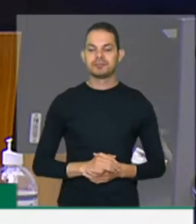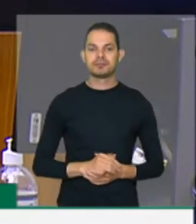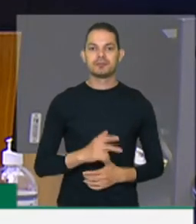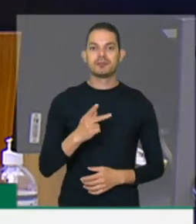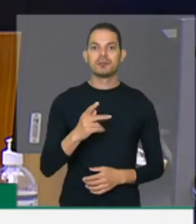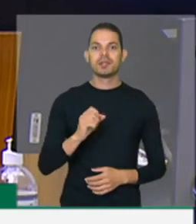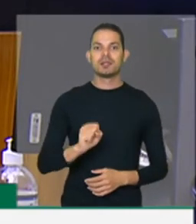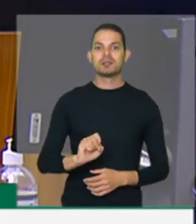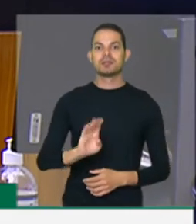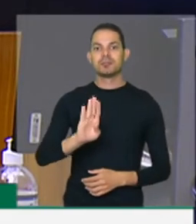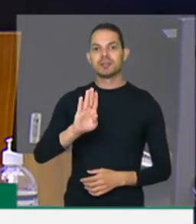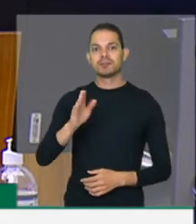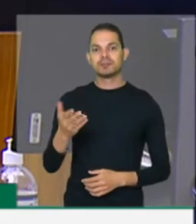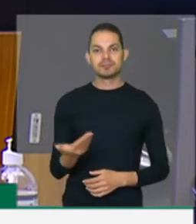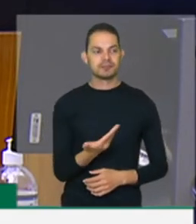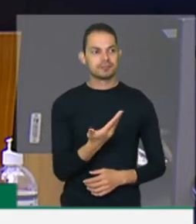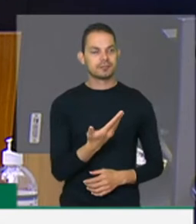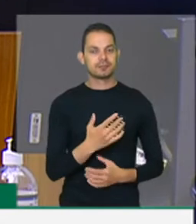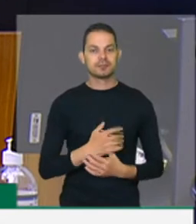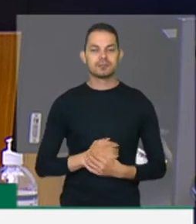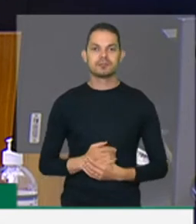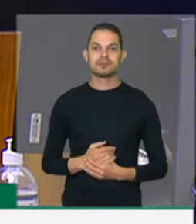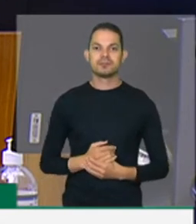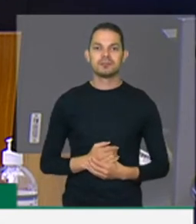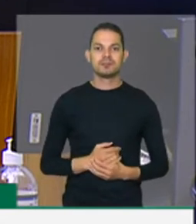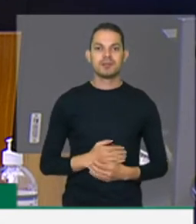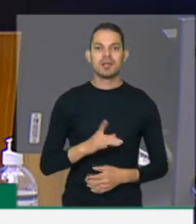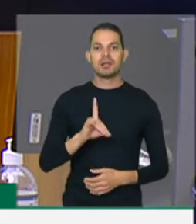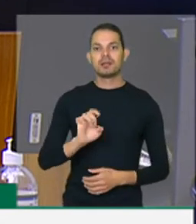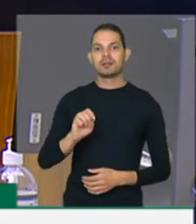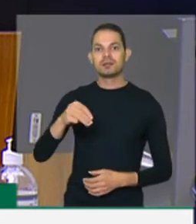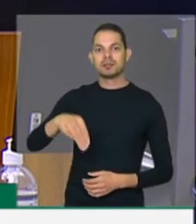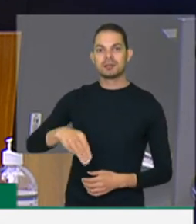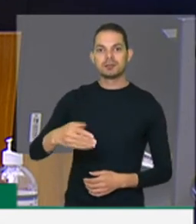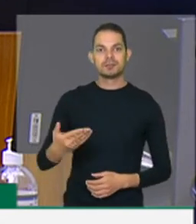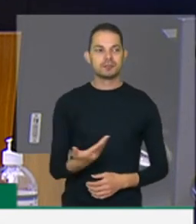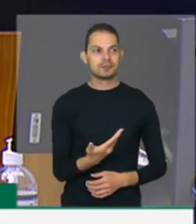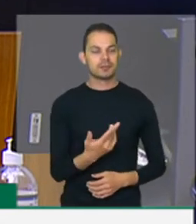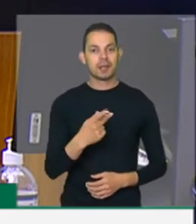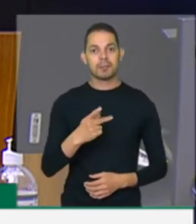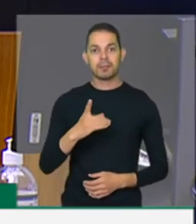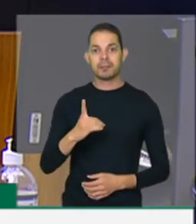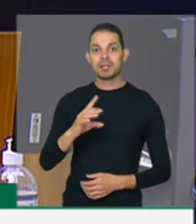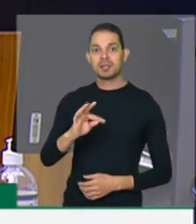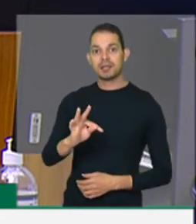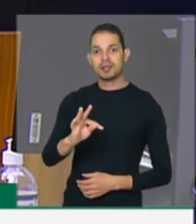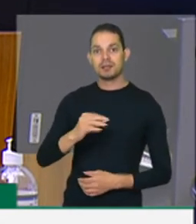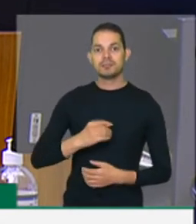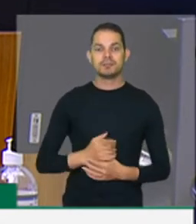TIVER NOMINAL EU CONCEDO A PALAVRA A V.EXA. PODE SER? [DEPUTADO]: MUITO OBRIGADO SENHOR PRESIDENTE. [PRESIDENTE]: PSB, DEM, PDT? [DEPUTADO]: PDT VOTA SIM, SENHOR PRESIDENTE.